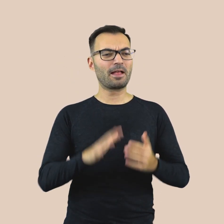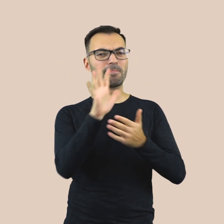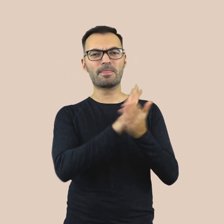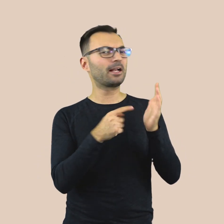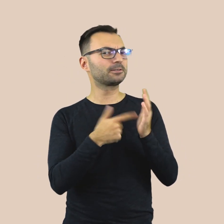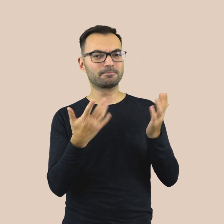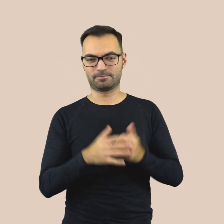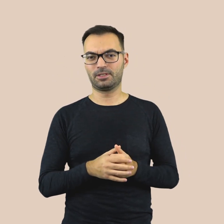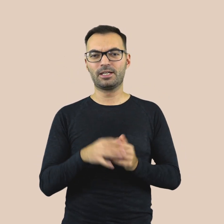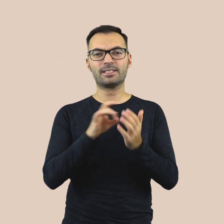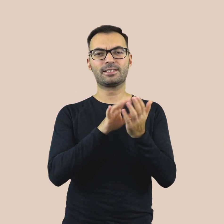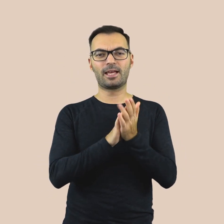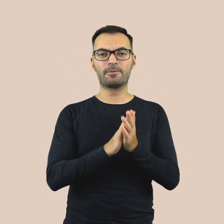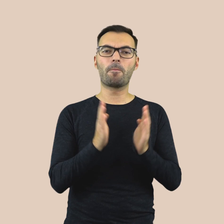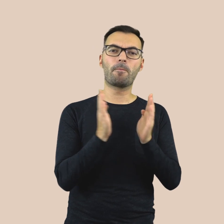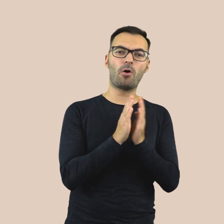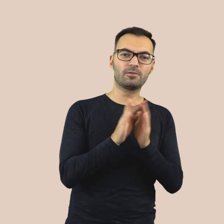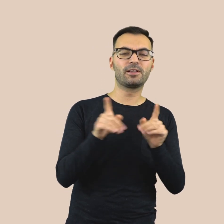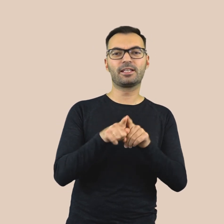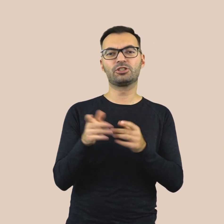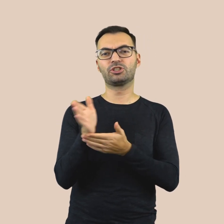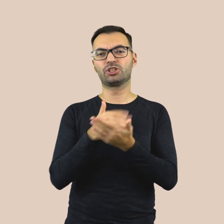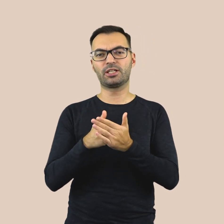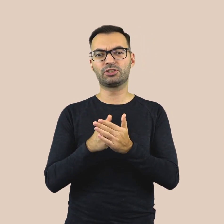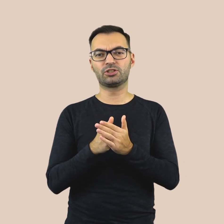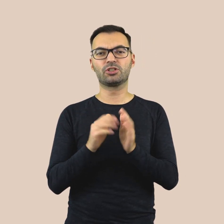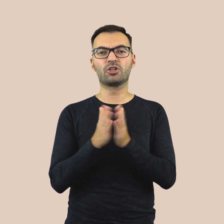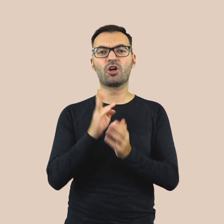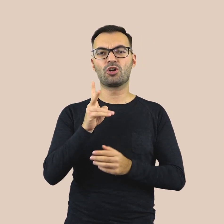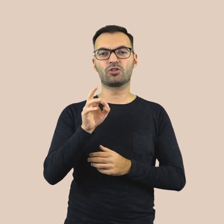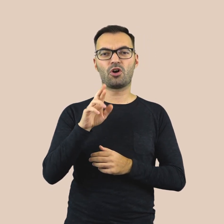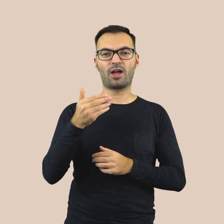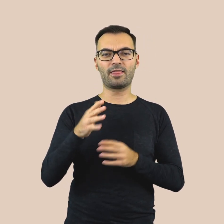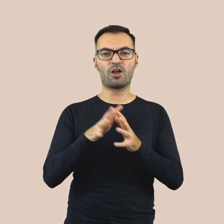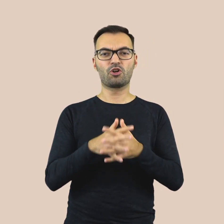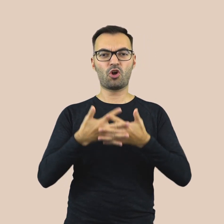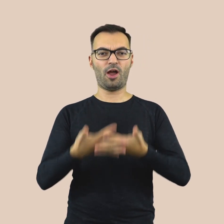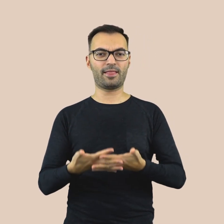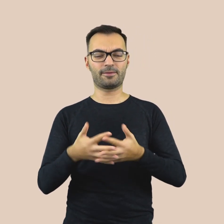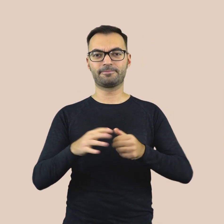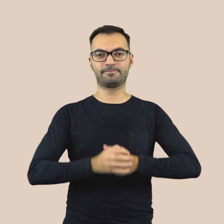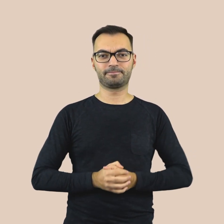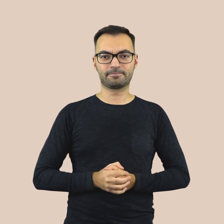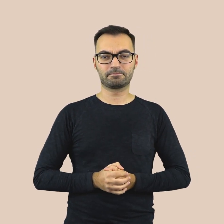Są to zapisy modlitewne i wersety z Koranu.